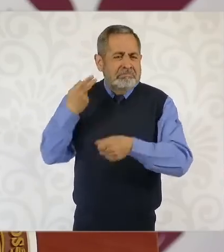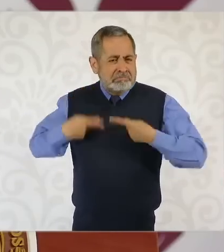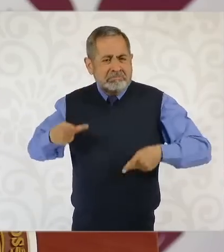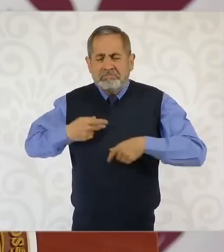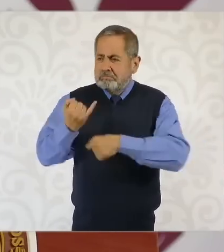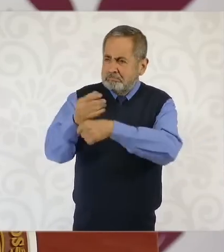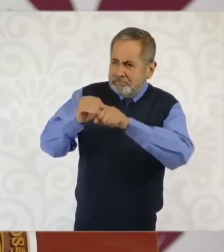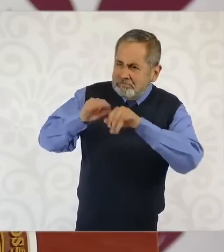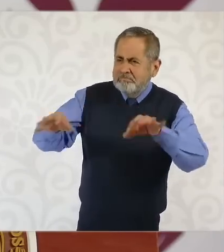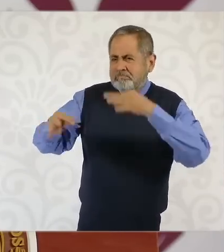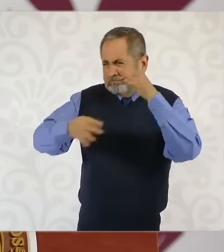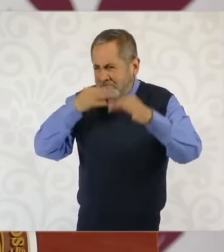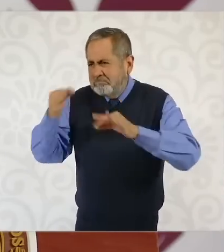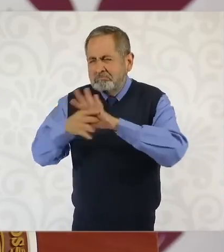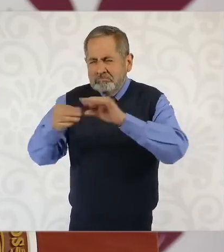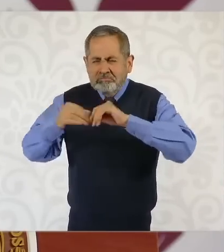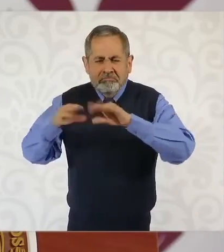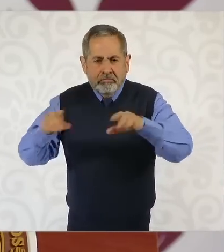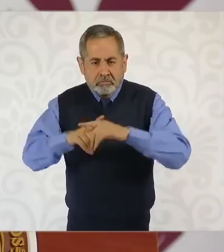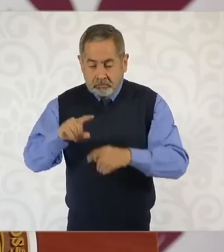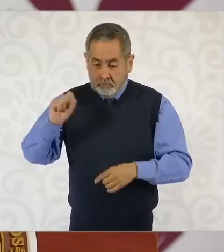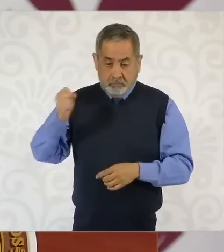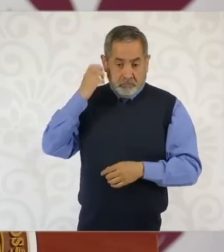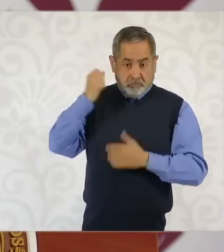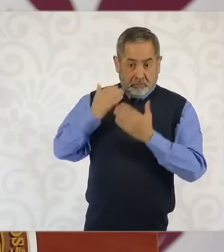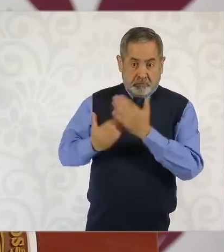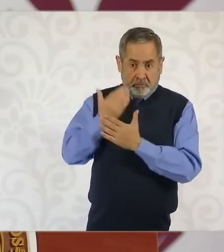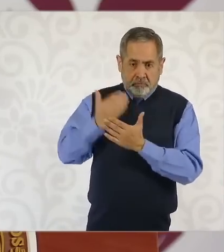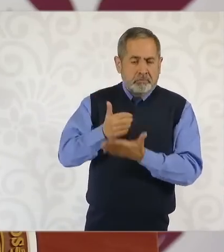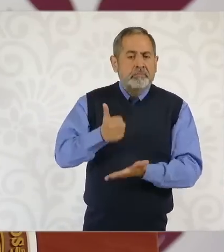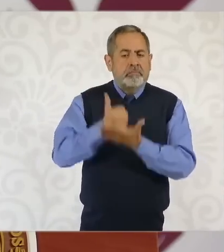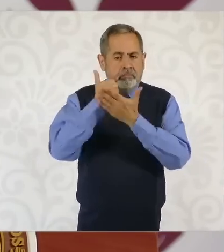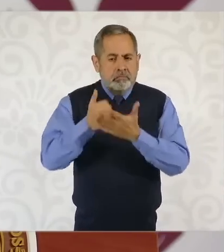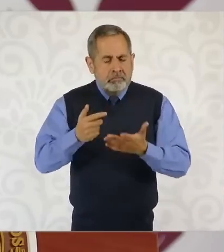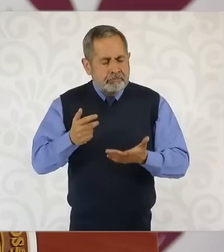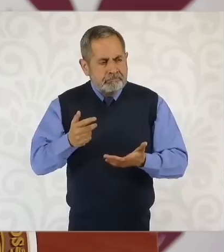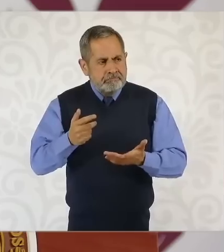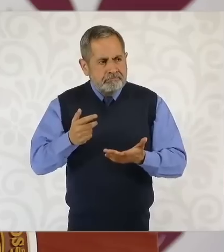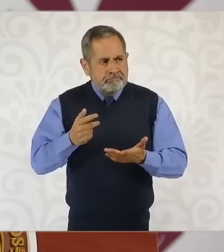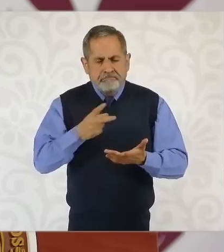pues la mañanera del pueblo ayuda mucho pero nosotros también tenemos que informarle a la gente